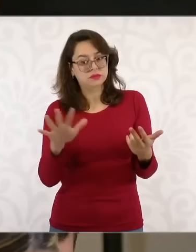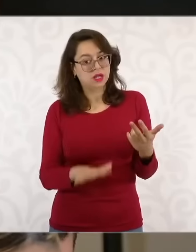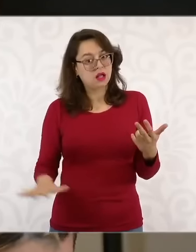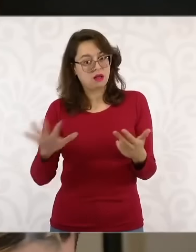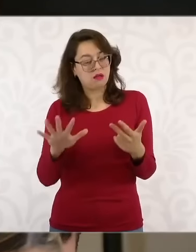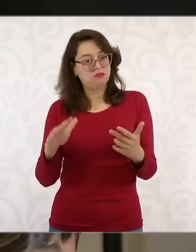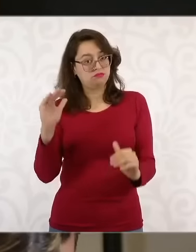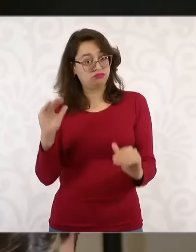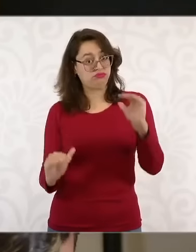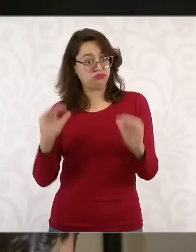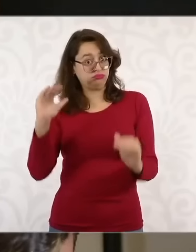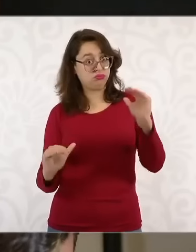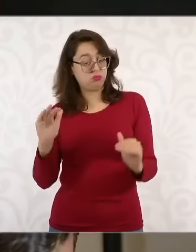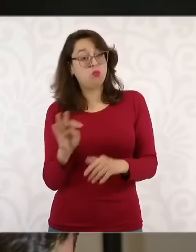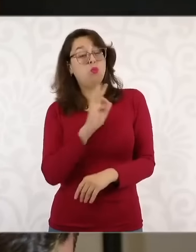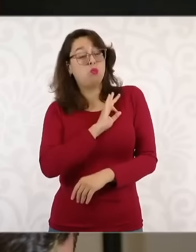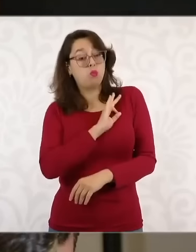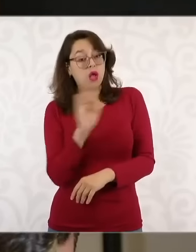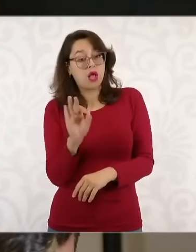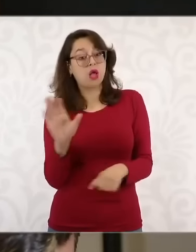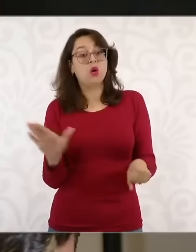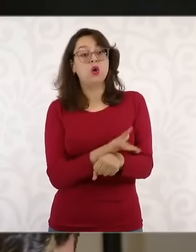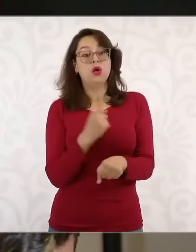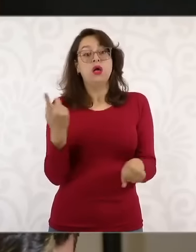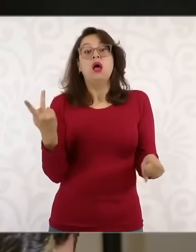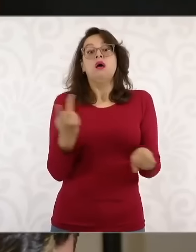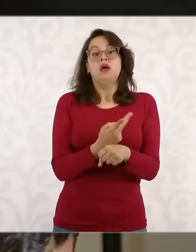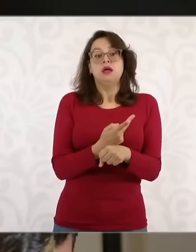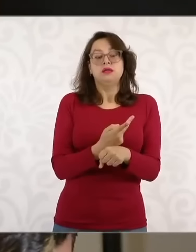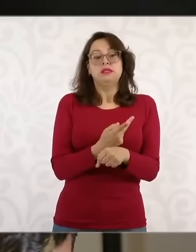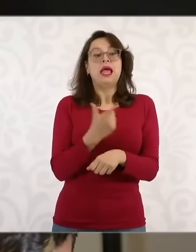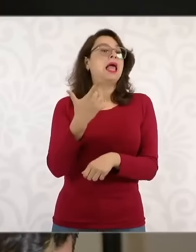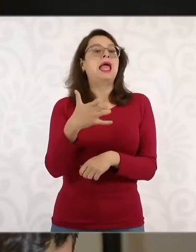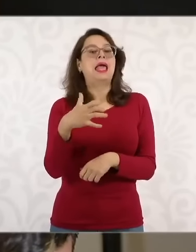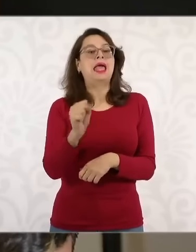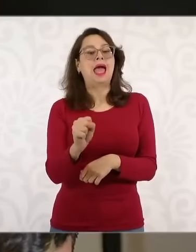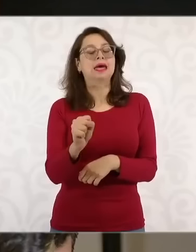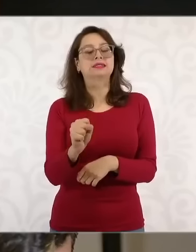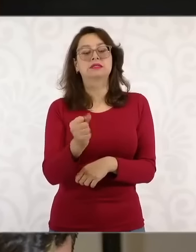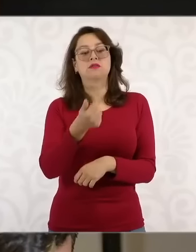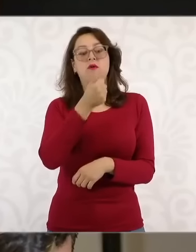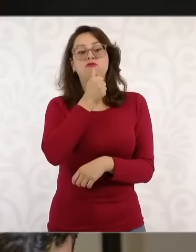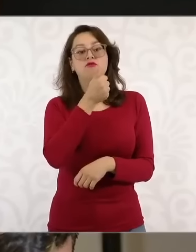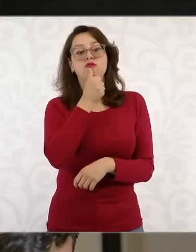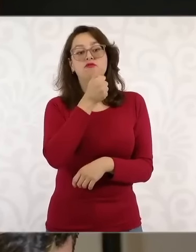eh sobre todo porque pues el tema del gas natural no se ha resuelto para las los ciclos combinados